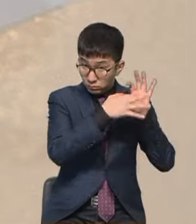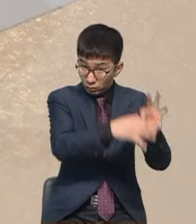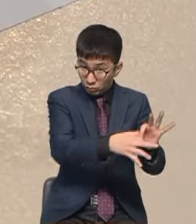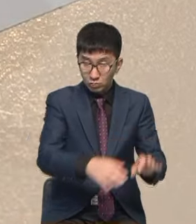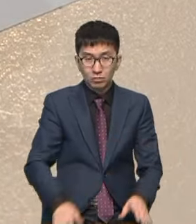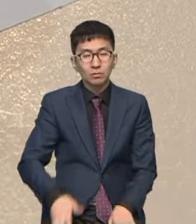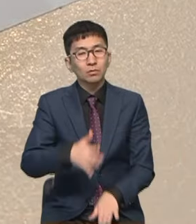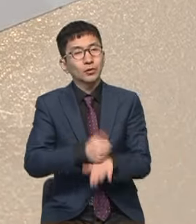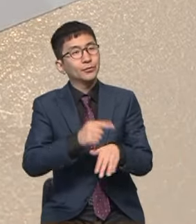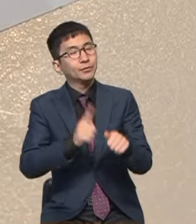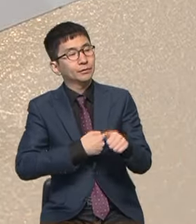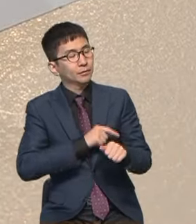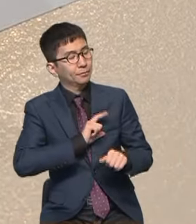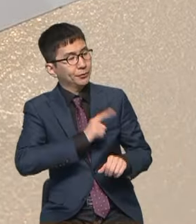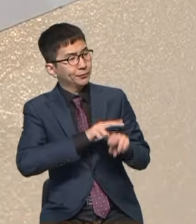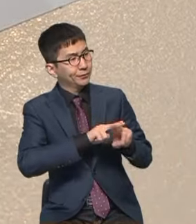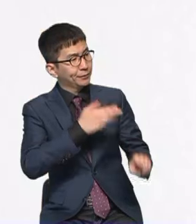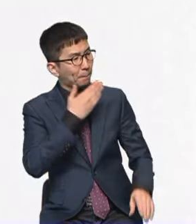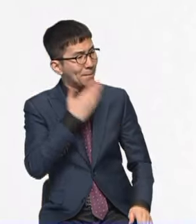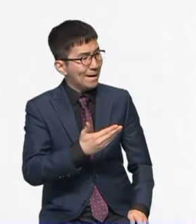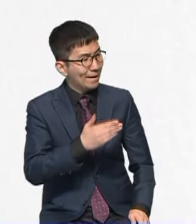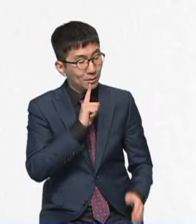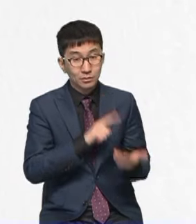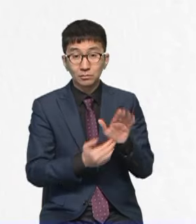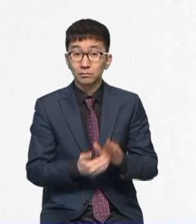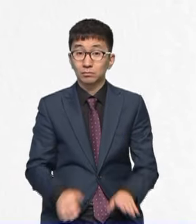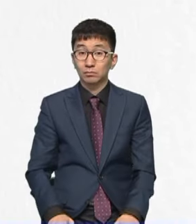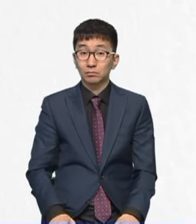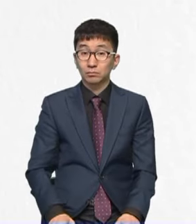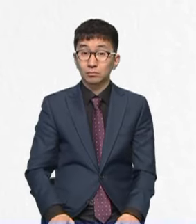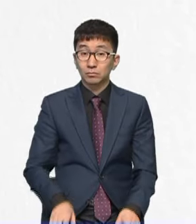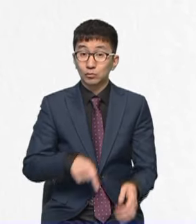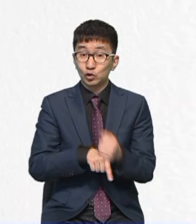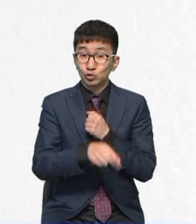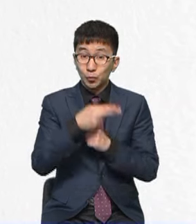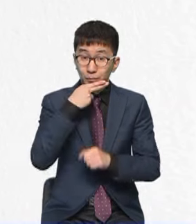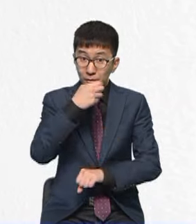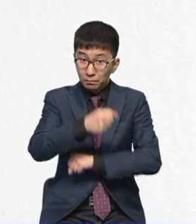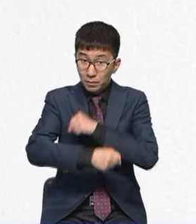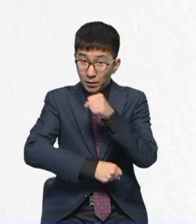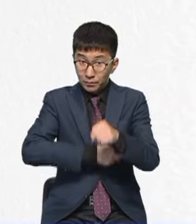있습니다. 정당한 사유 없이 업무개시명령을 거부할